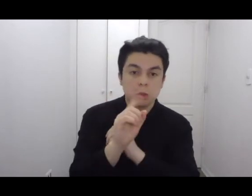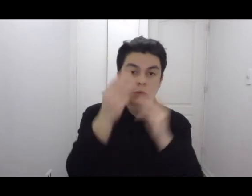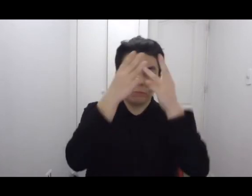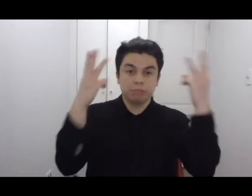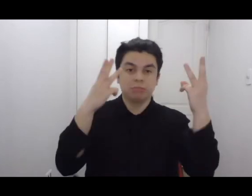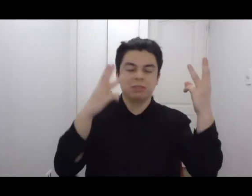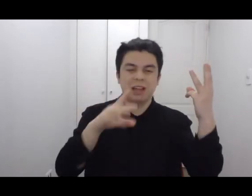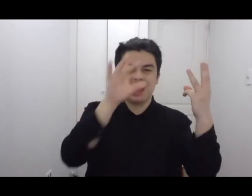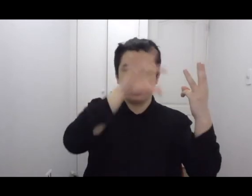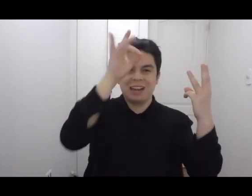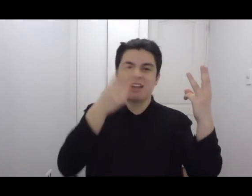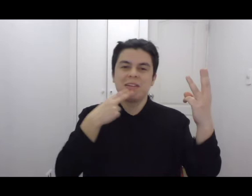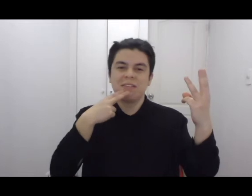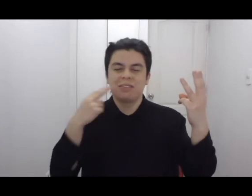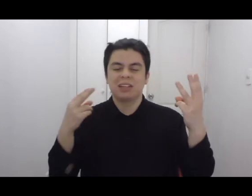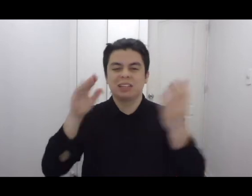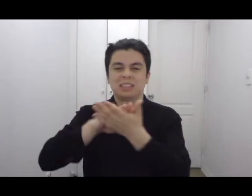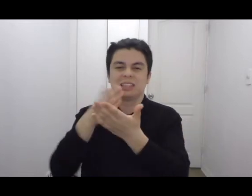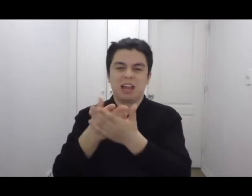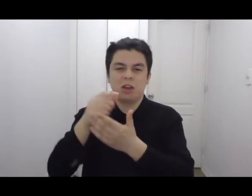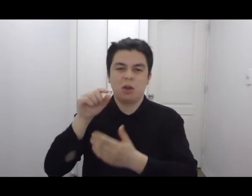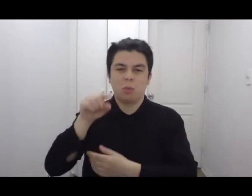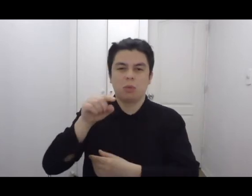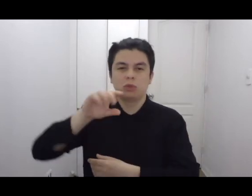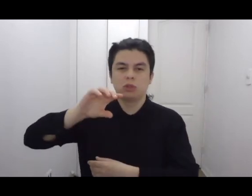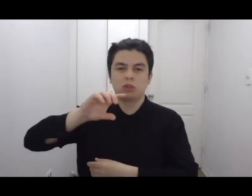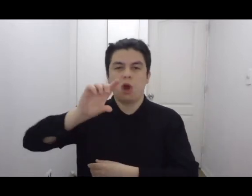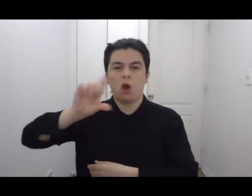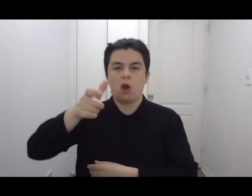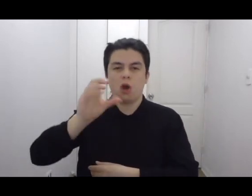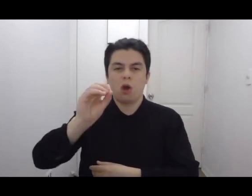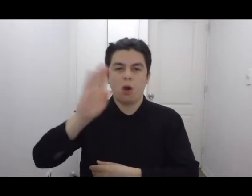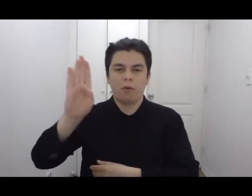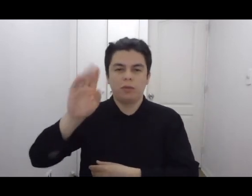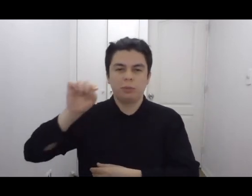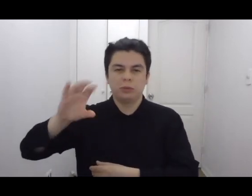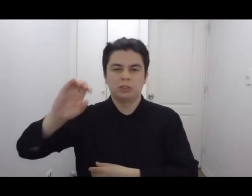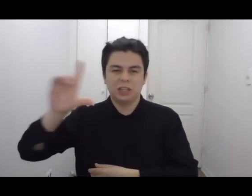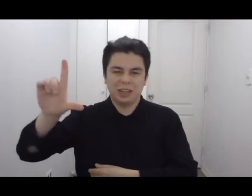entrar eligevivirsano.gob.cl y está súper amigable todo súper amigable